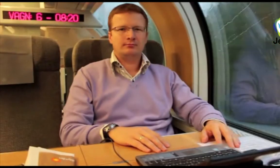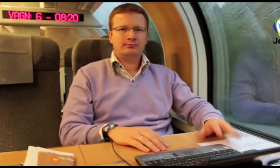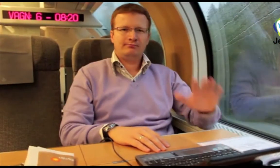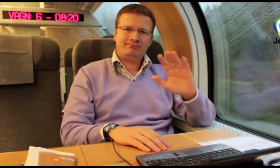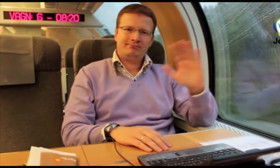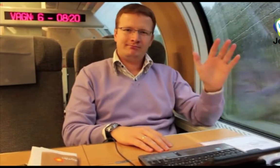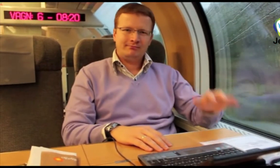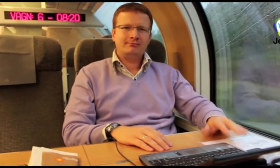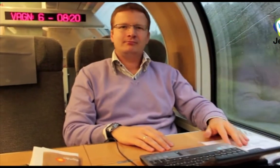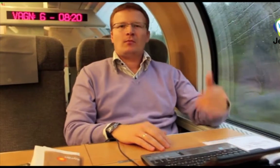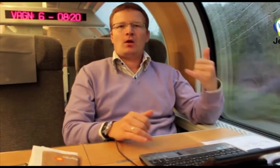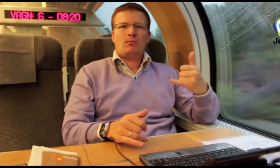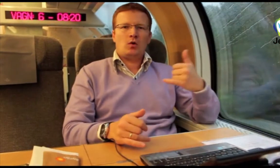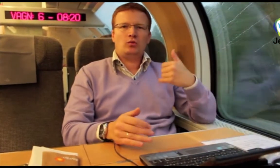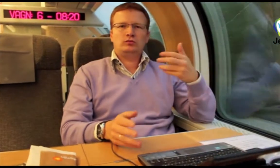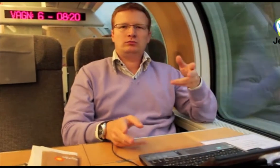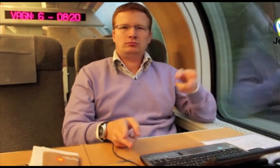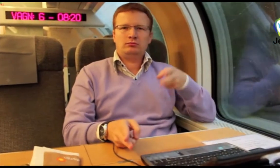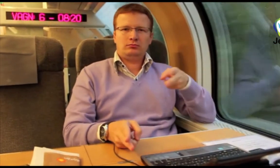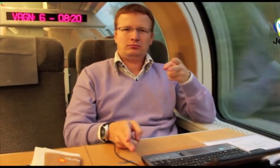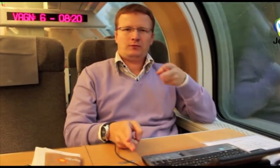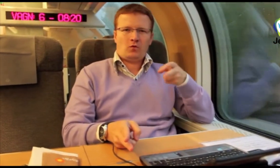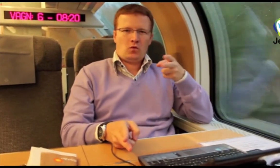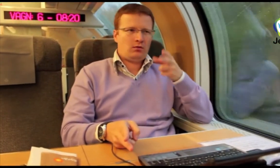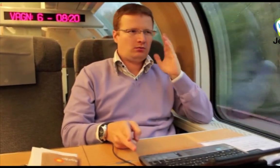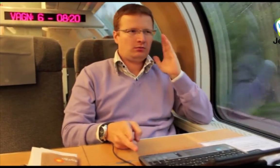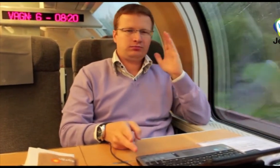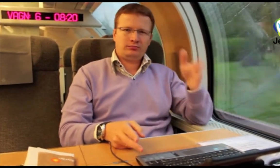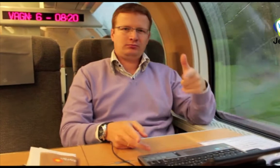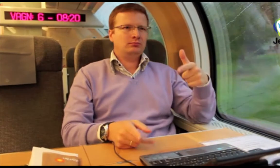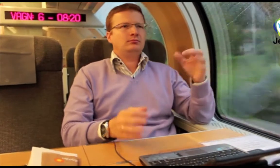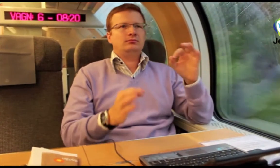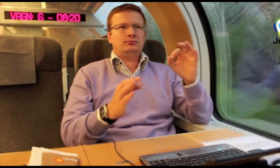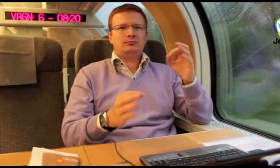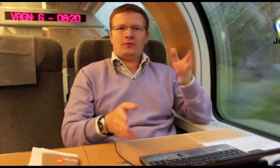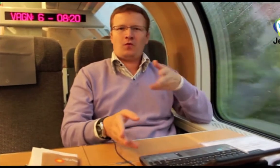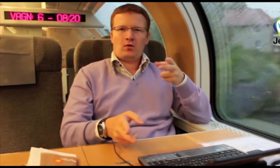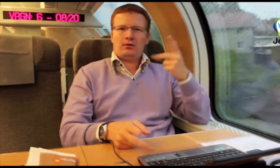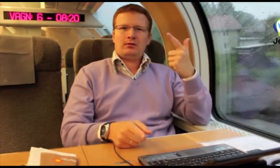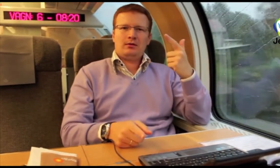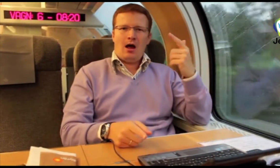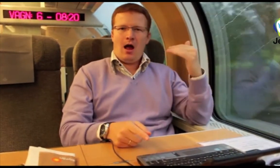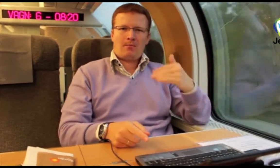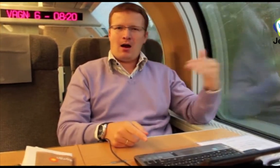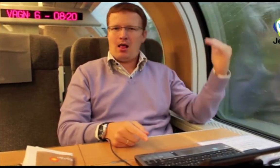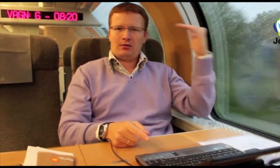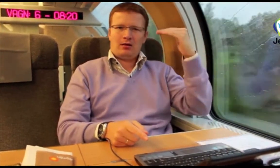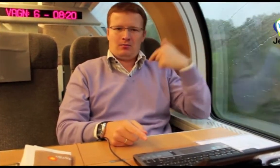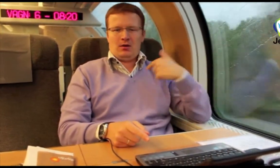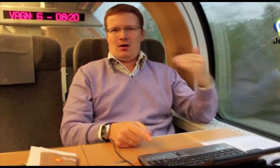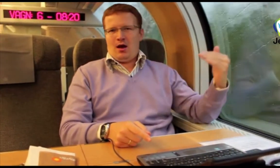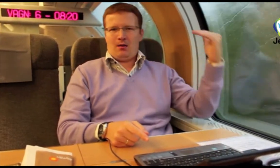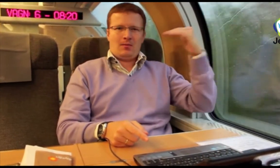Sziasztok, most vonaton ülök, egy emeletes vonatban.